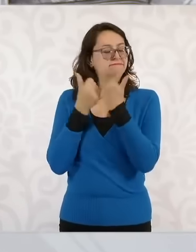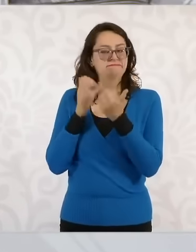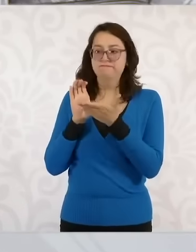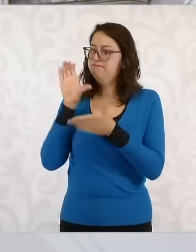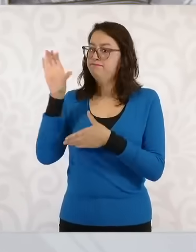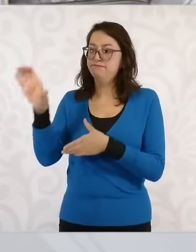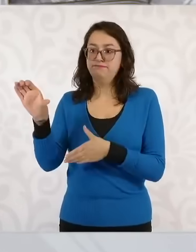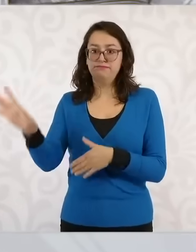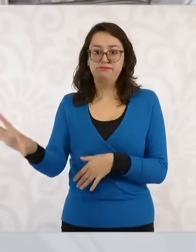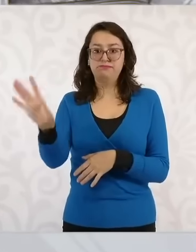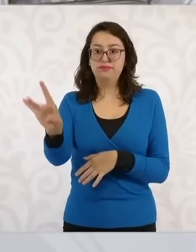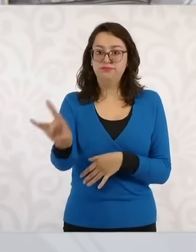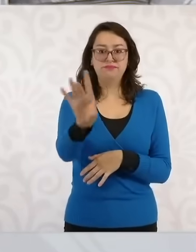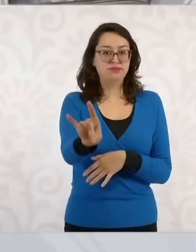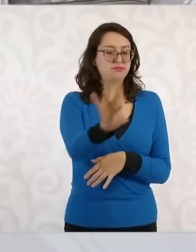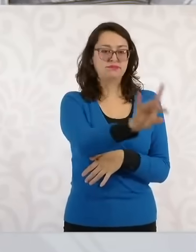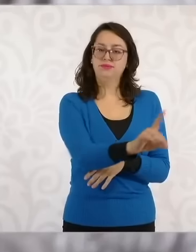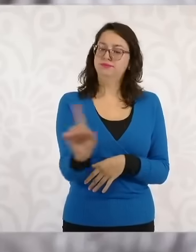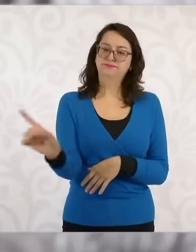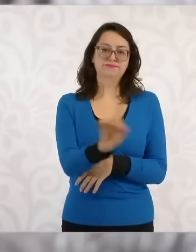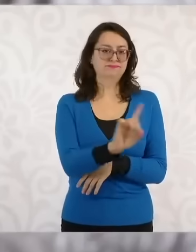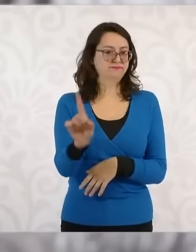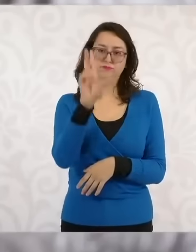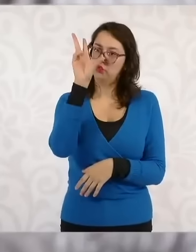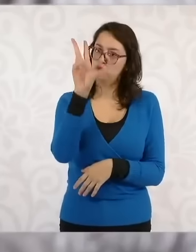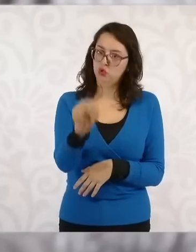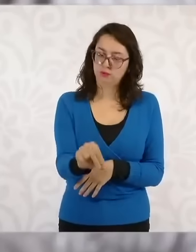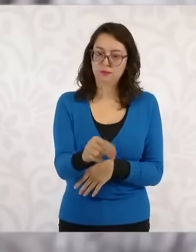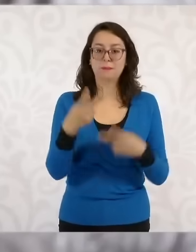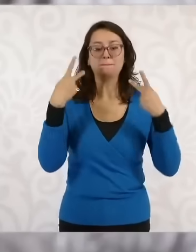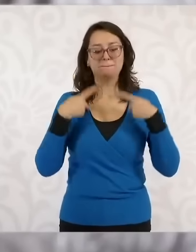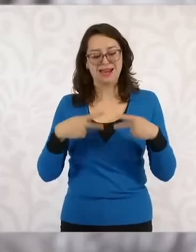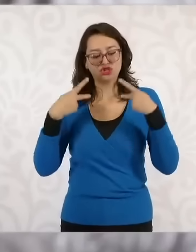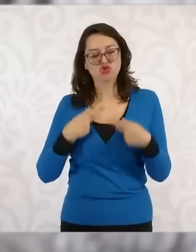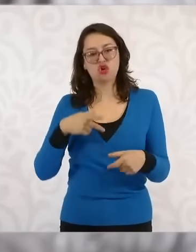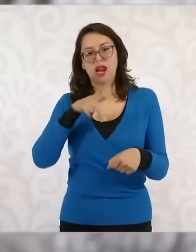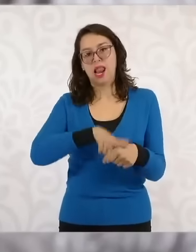directamente a cada uno de los beneficiarios de los programas que se inscriben, etcétera.